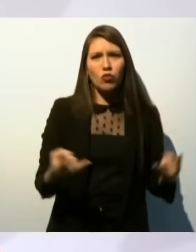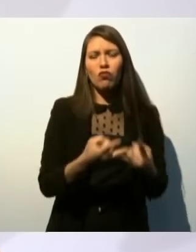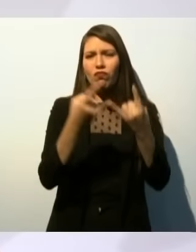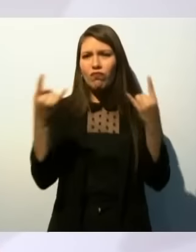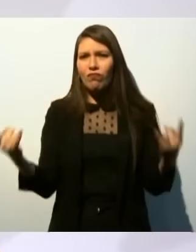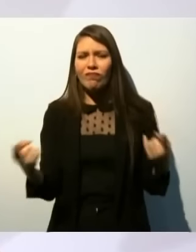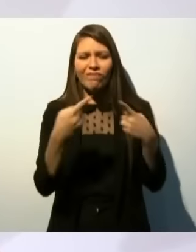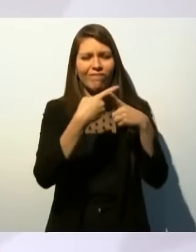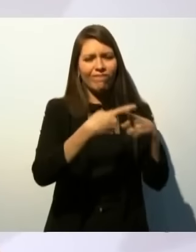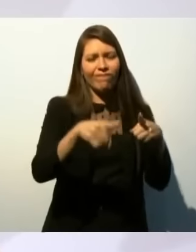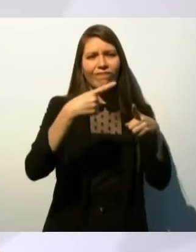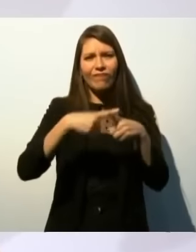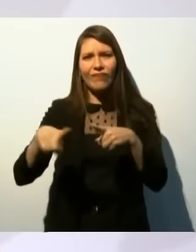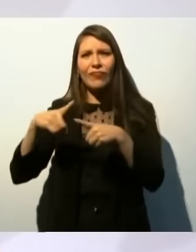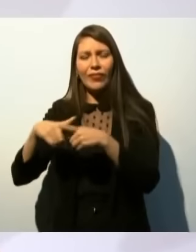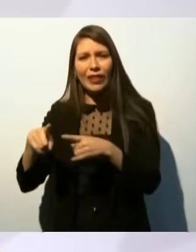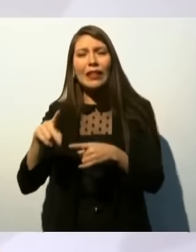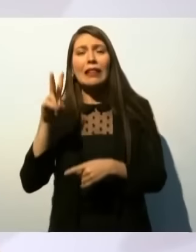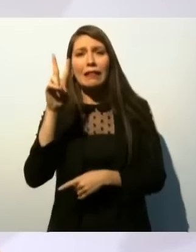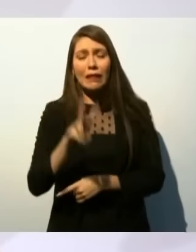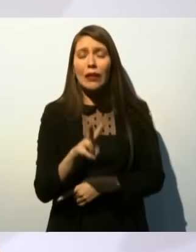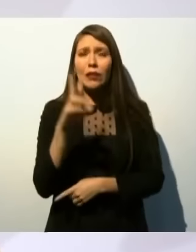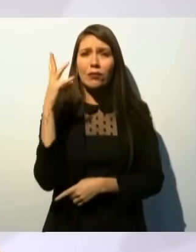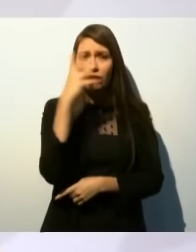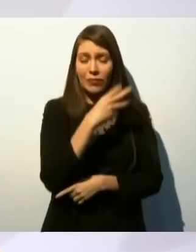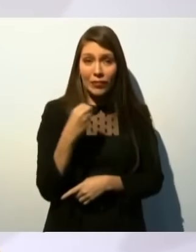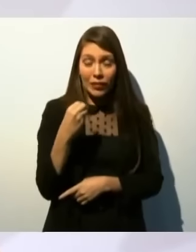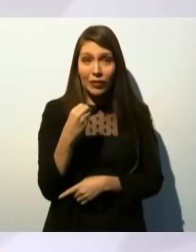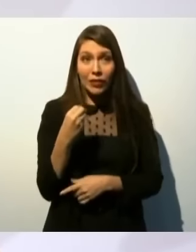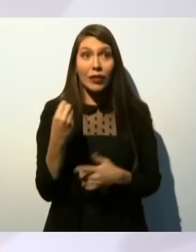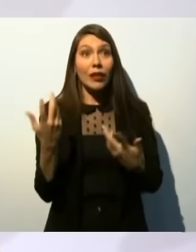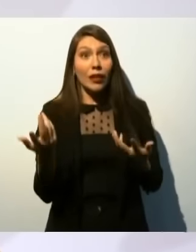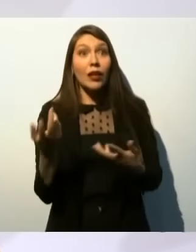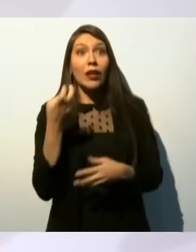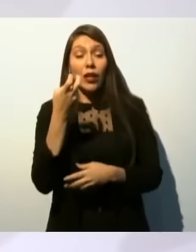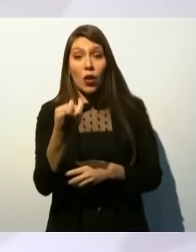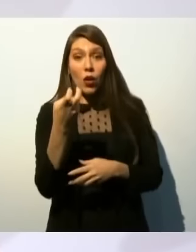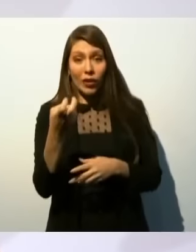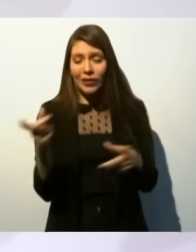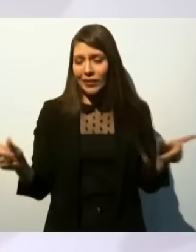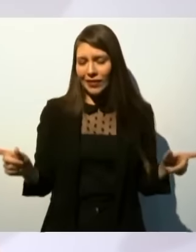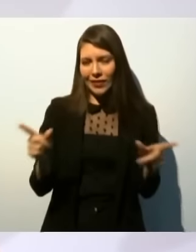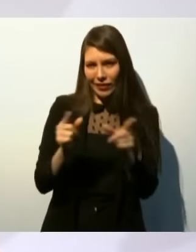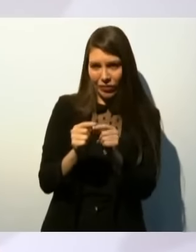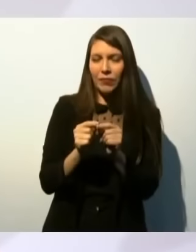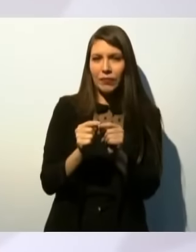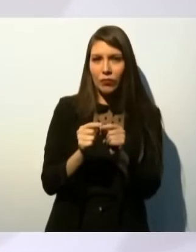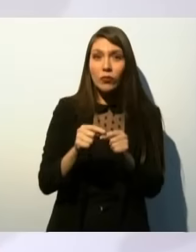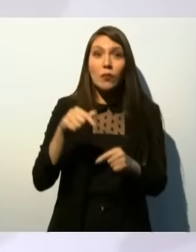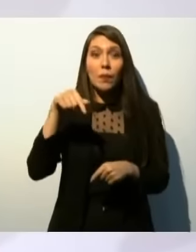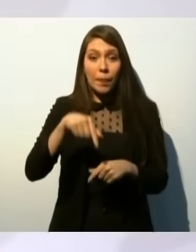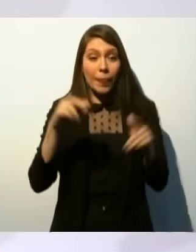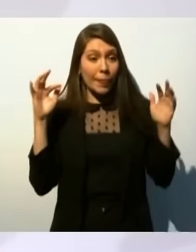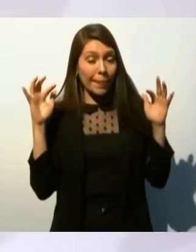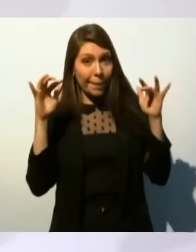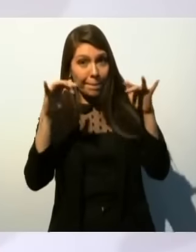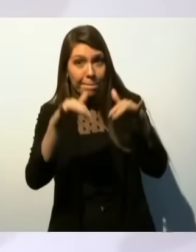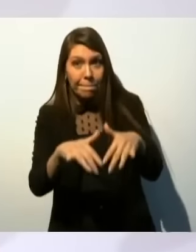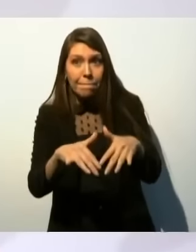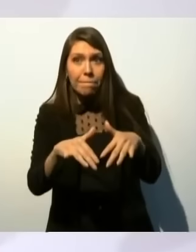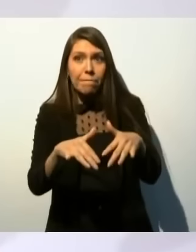en síntesis podemos afirmar que en este encuentro se reúne sin duda alguna el